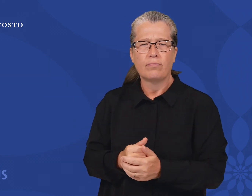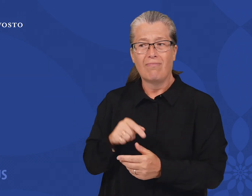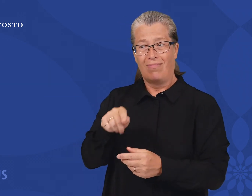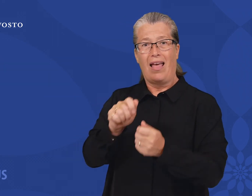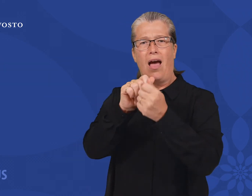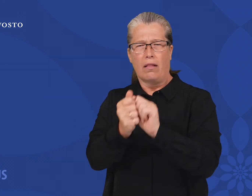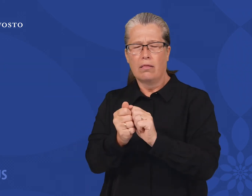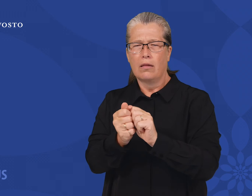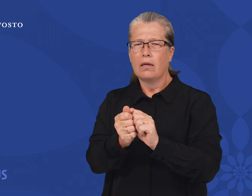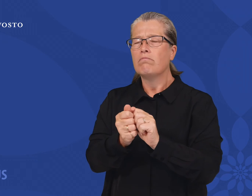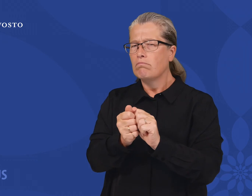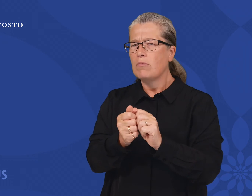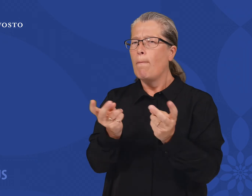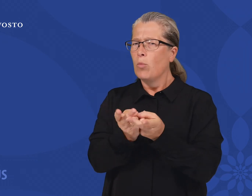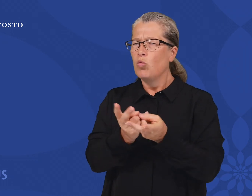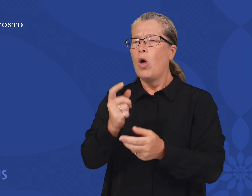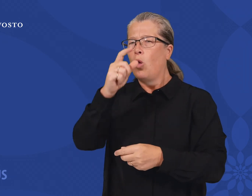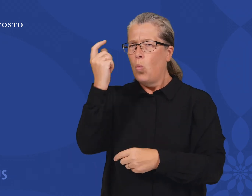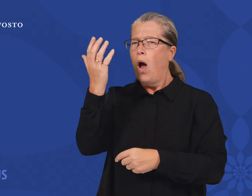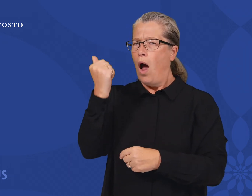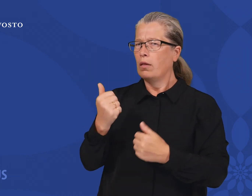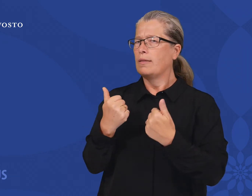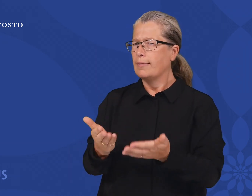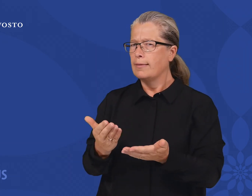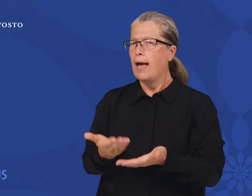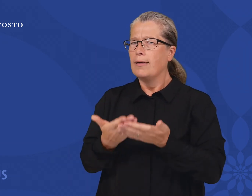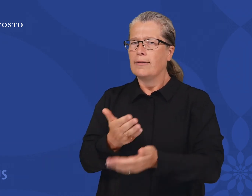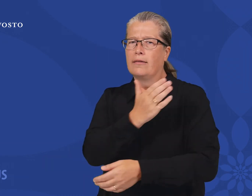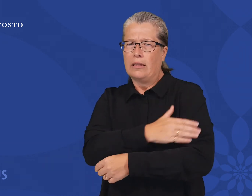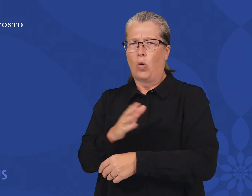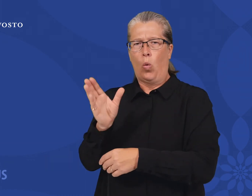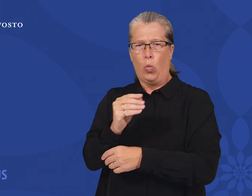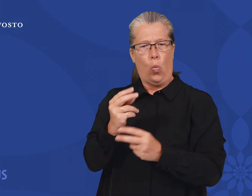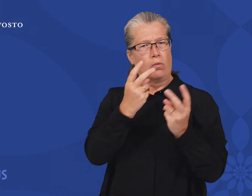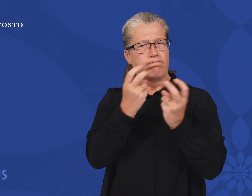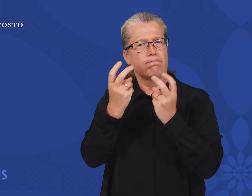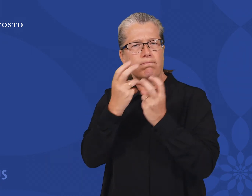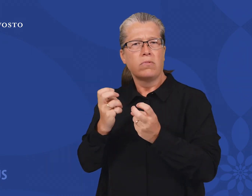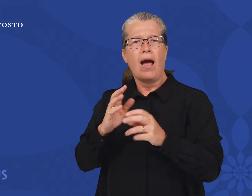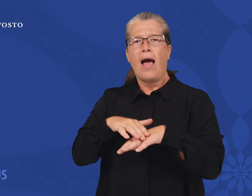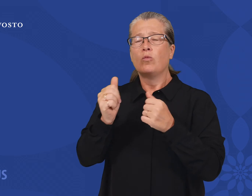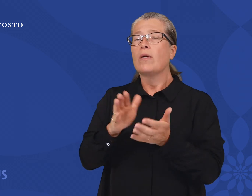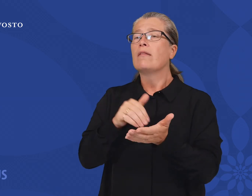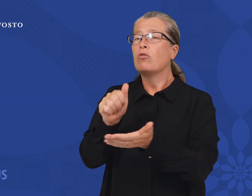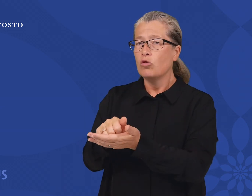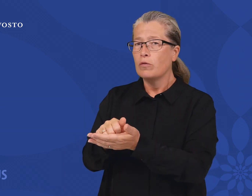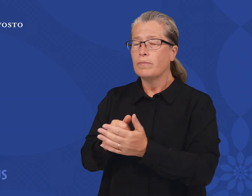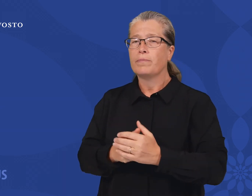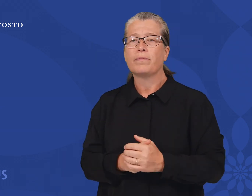I och med ändringen kan Tullen ge handräckning vid kontroll av hälsointyg.